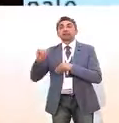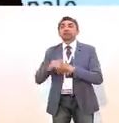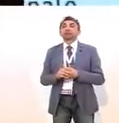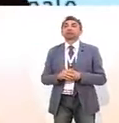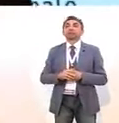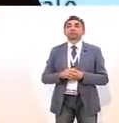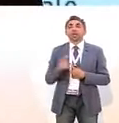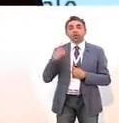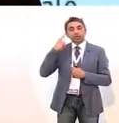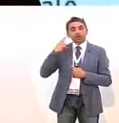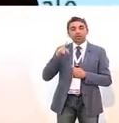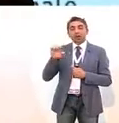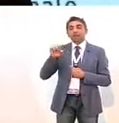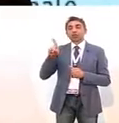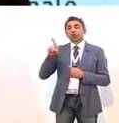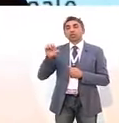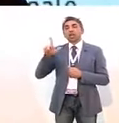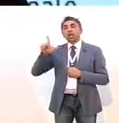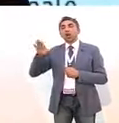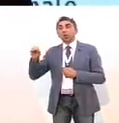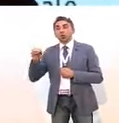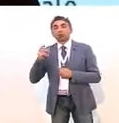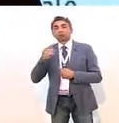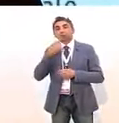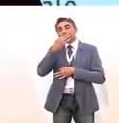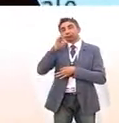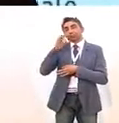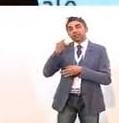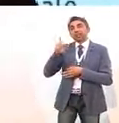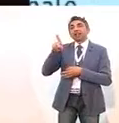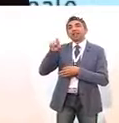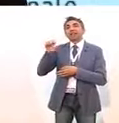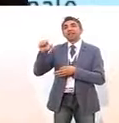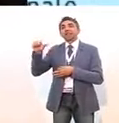l’intervento di Enzo De Luca ieri che citava De Santis. C’è tra i tanti collegamenti